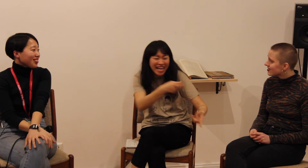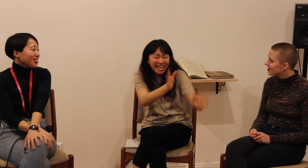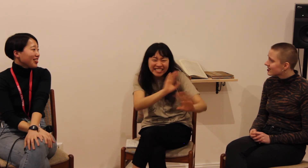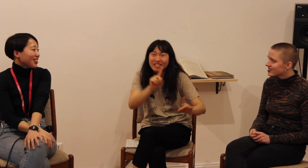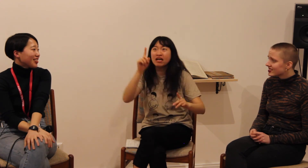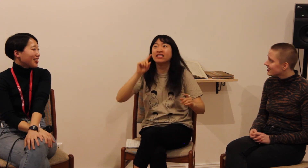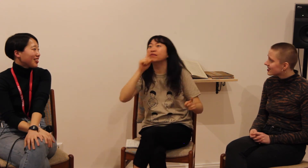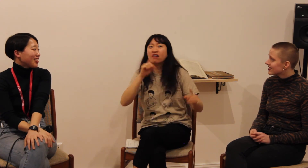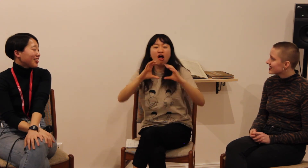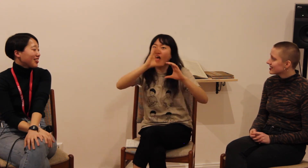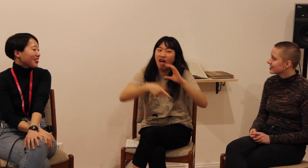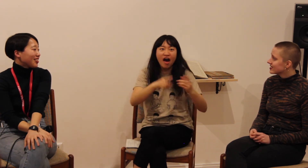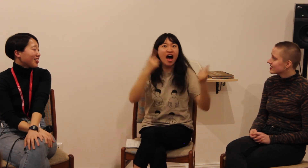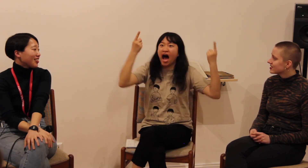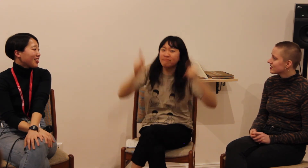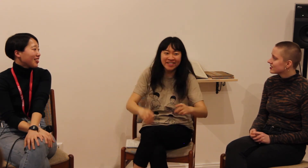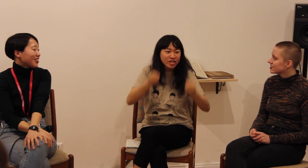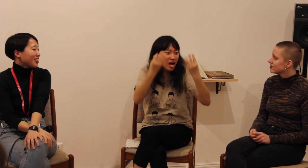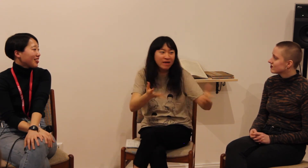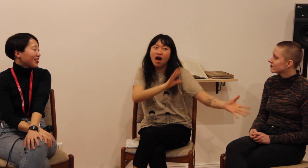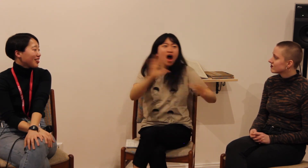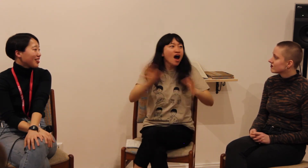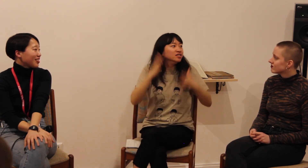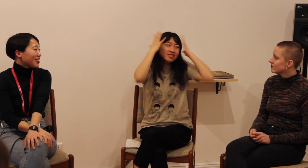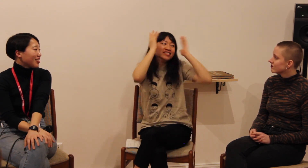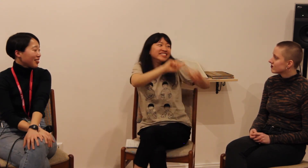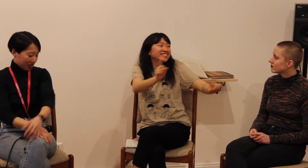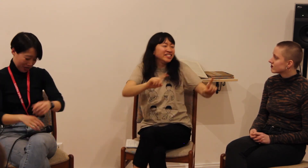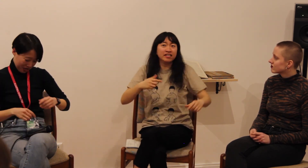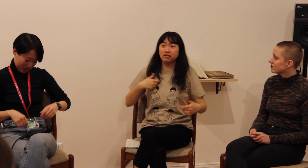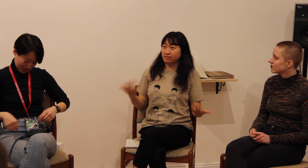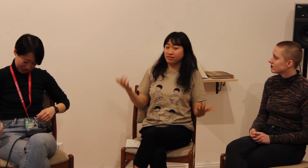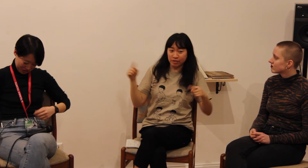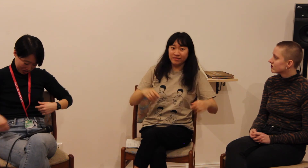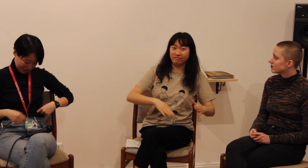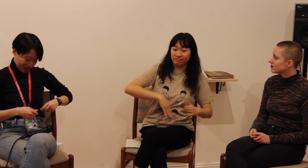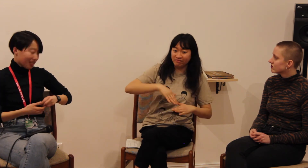Und dadurch ist die Beziehung deutlich besser geworden. Als ich dann nach Berlin gegangen war, haben sie gesagt: Oh dann hast du nicht so viel Kontakt zu anderen Tauben.